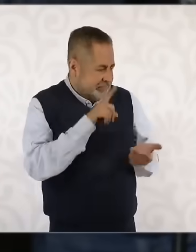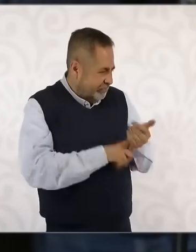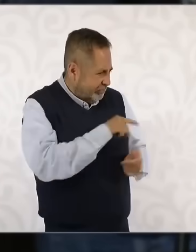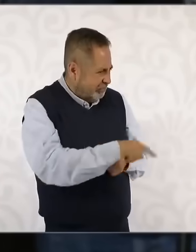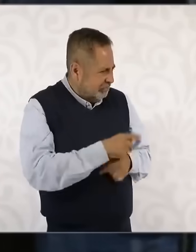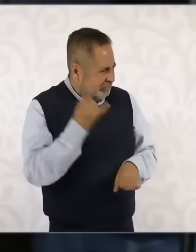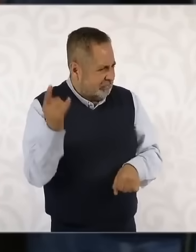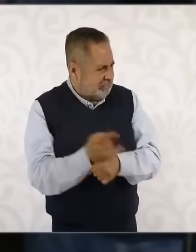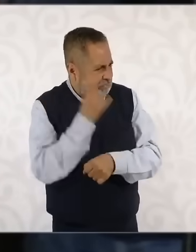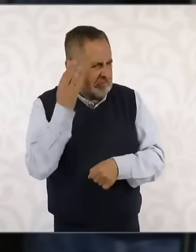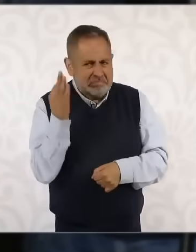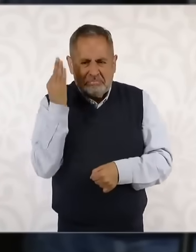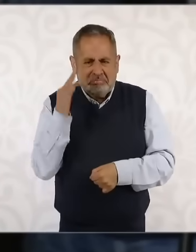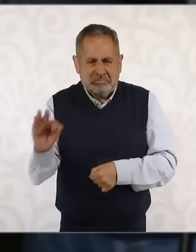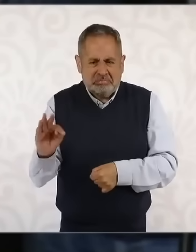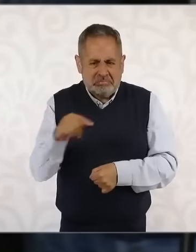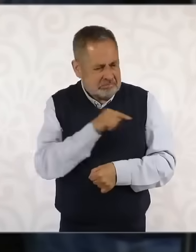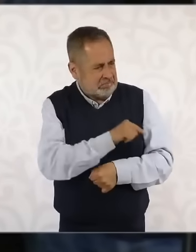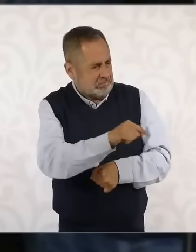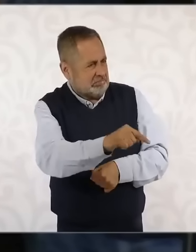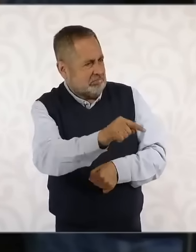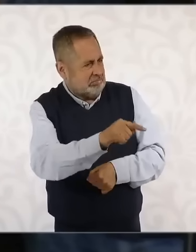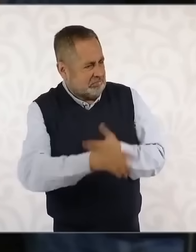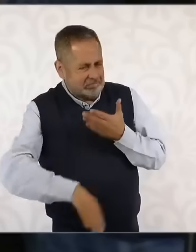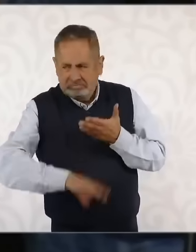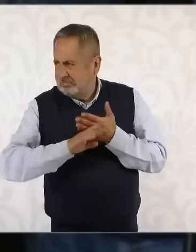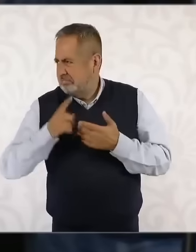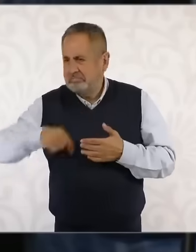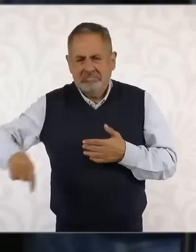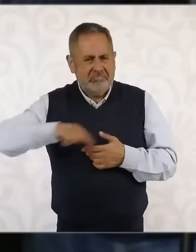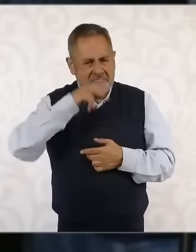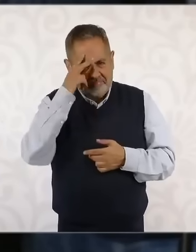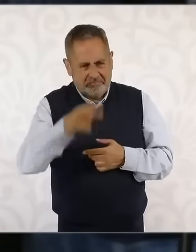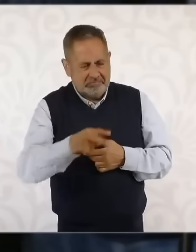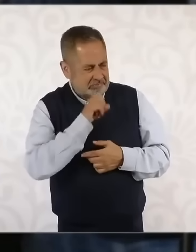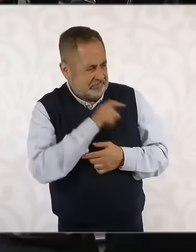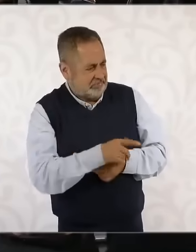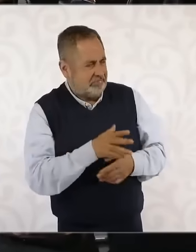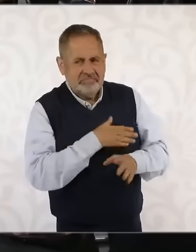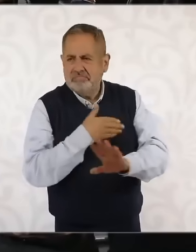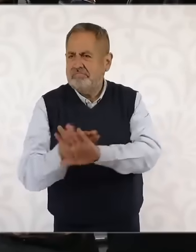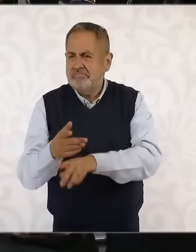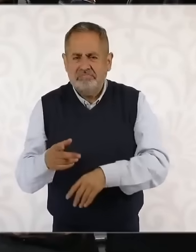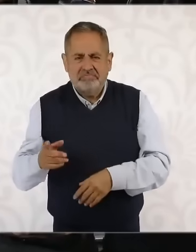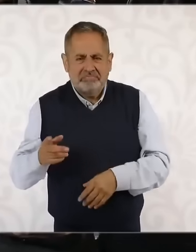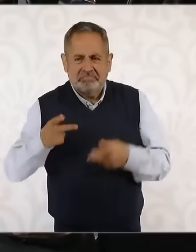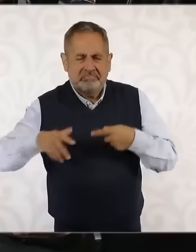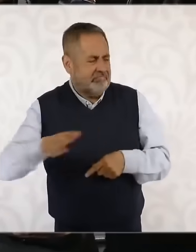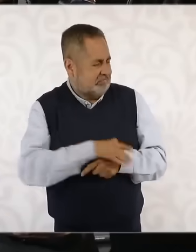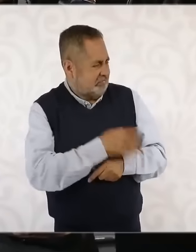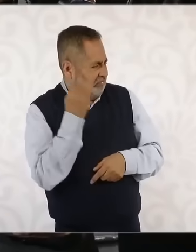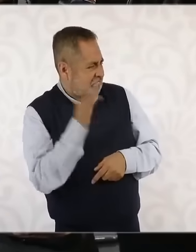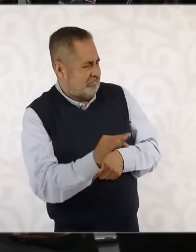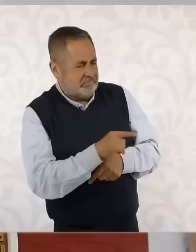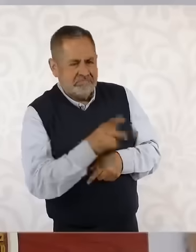que cometen algunos mexicanos y mexicanas contra la patria y también contra el pueblo.